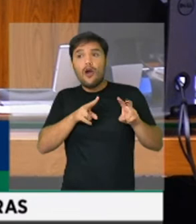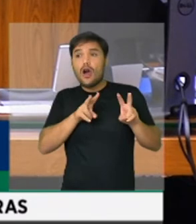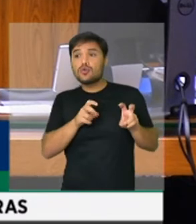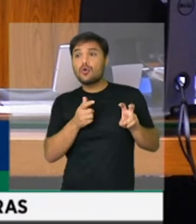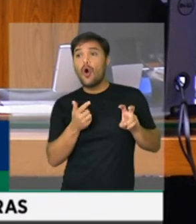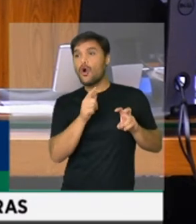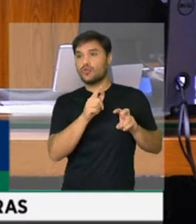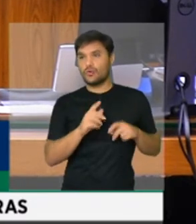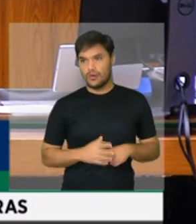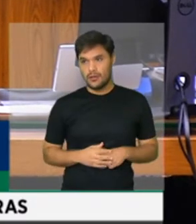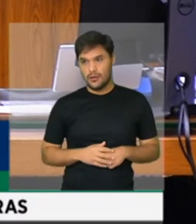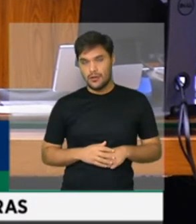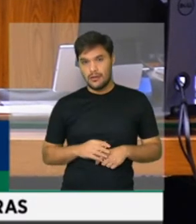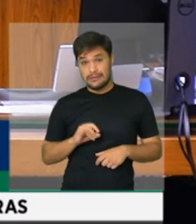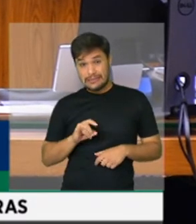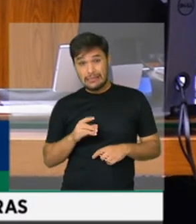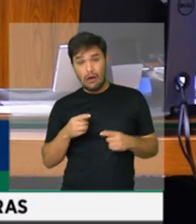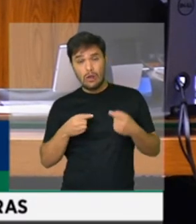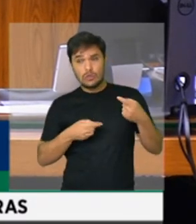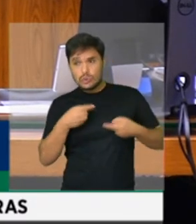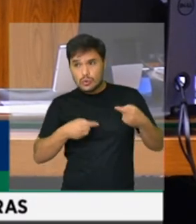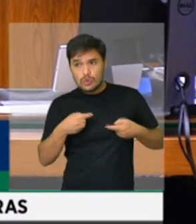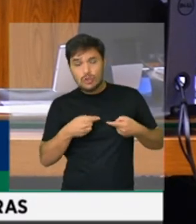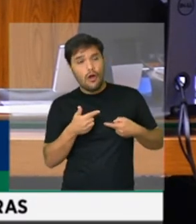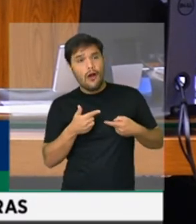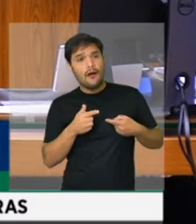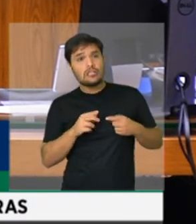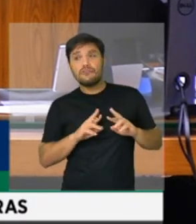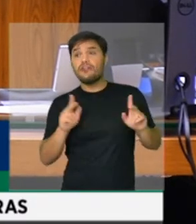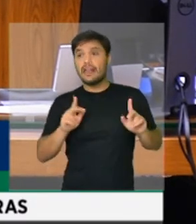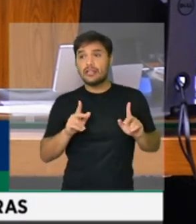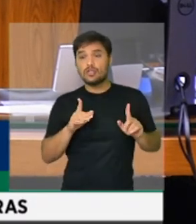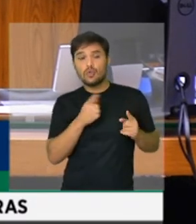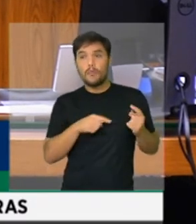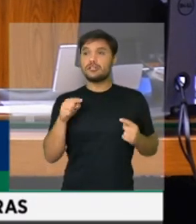DESVIAR DA QUESTÃO EM DEBATE OU SE MANIFESTAR NO SENTIDO DIVERSO DAQUELE QUAL ESTEJA INSCRITO PARA DEBATER. NOS